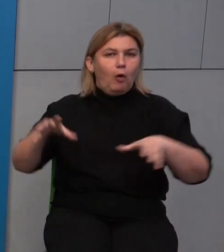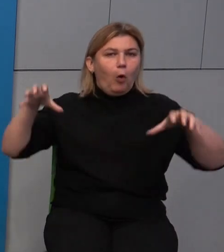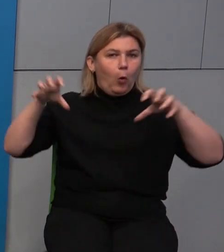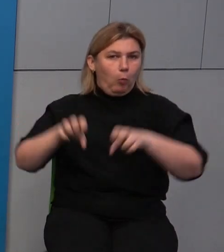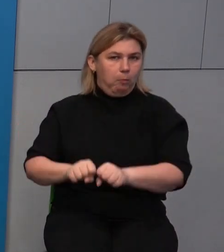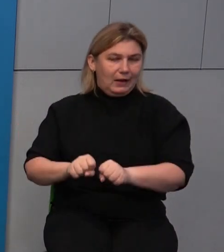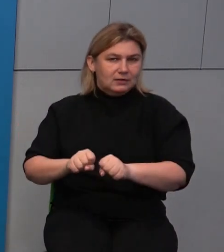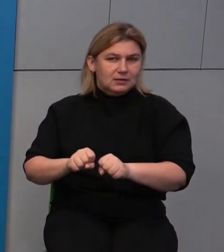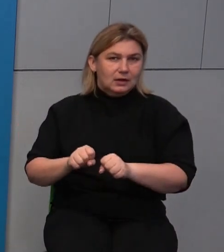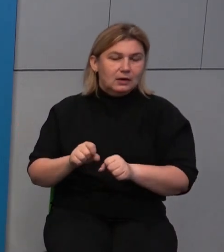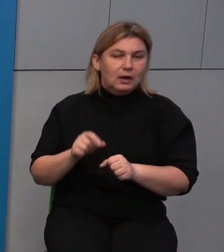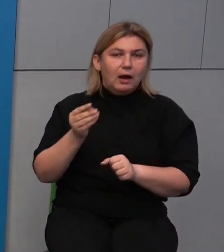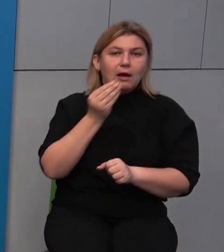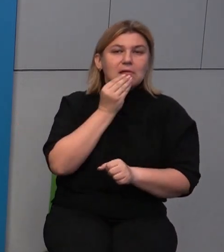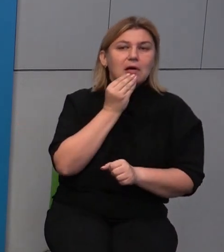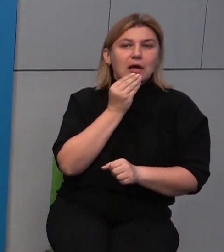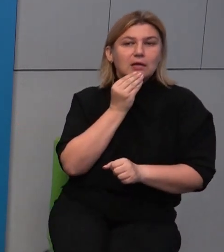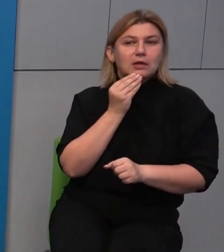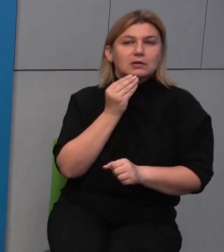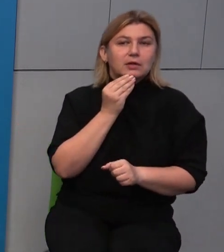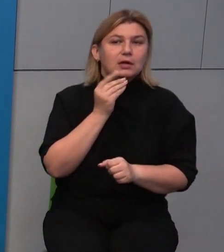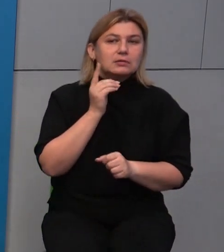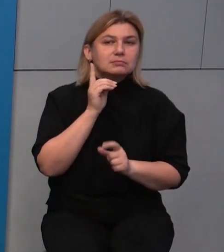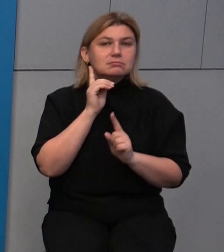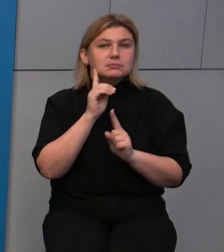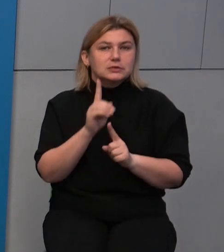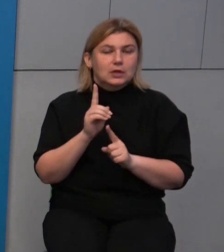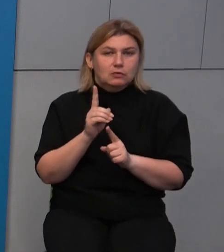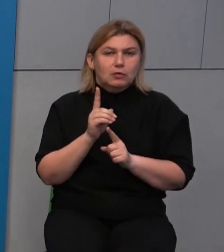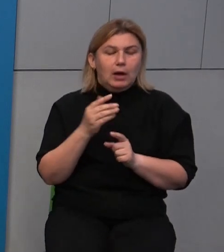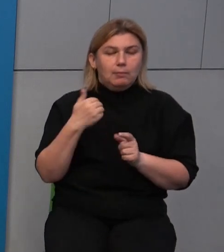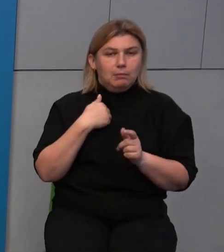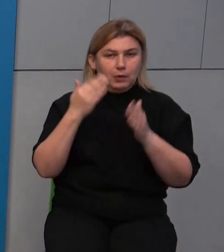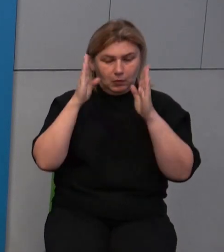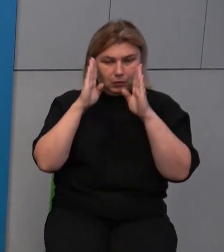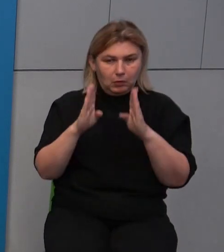Czyli to jedzenie, rzeczywiście skupione na słodyczach,